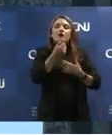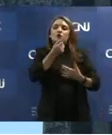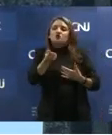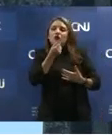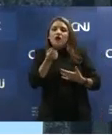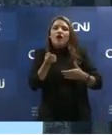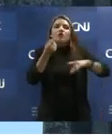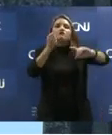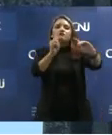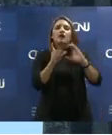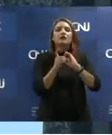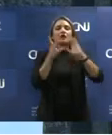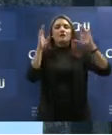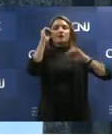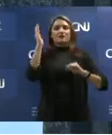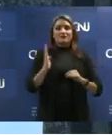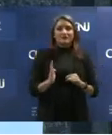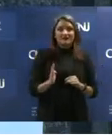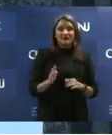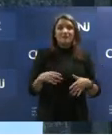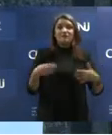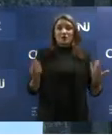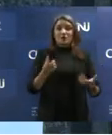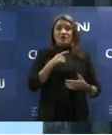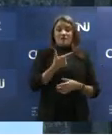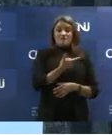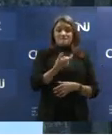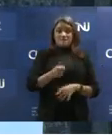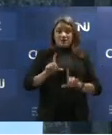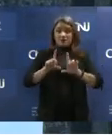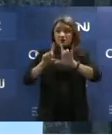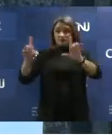E são 20 painéis que reproduzem os anúncios